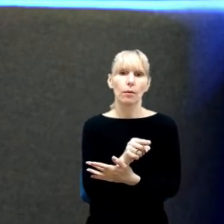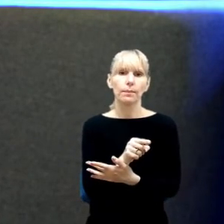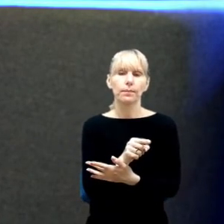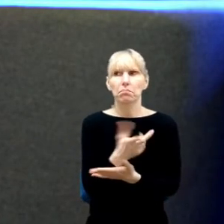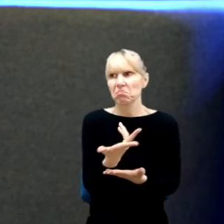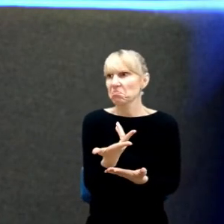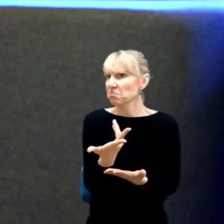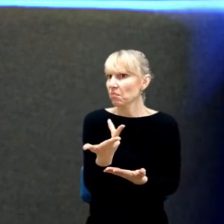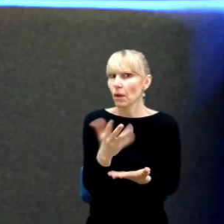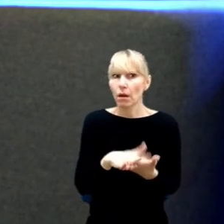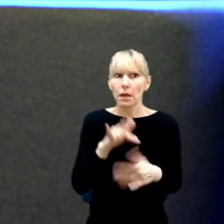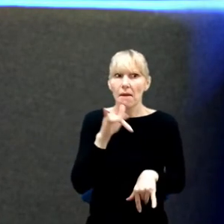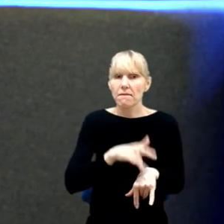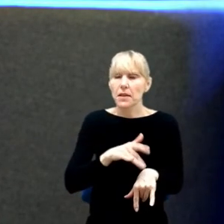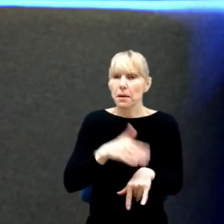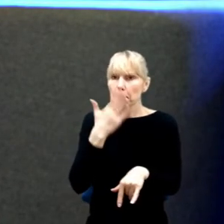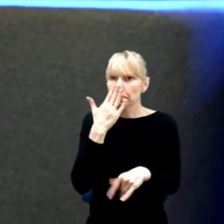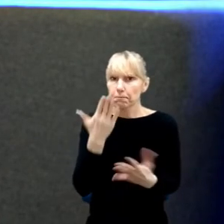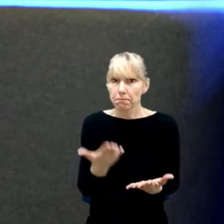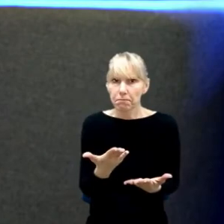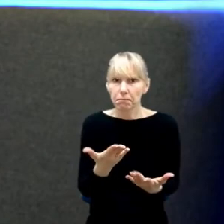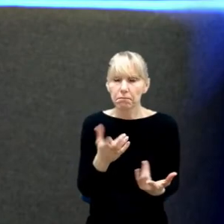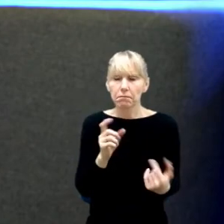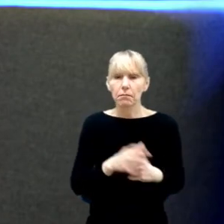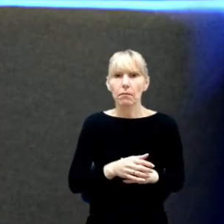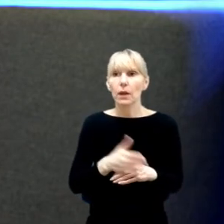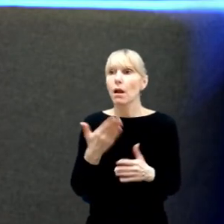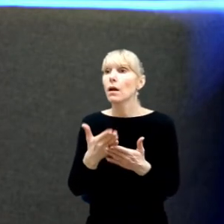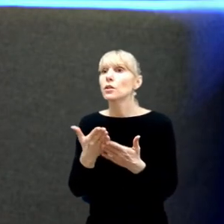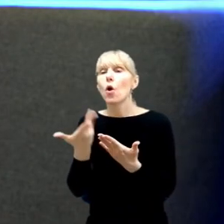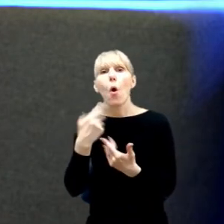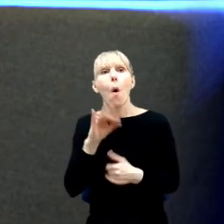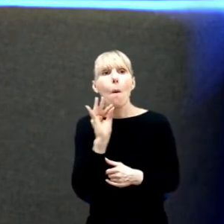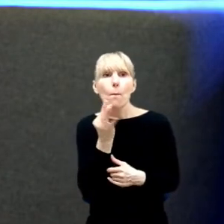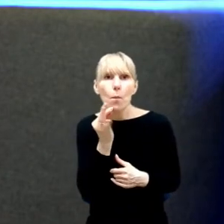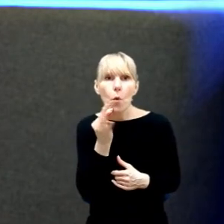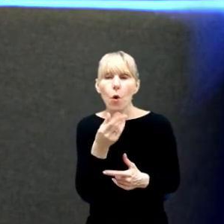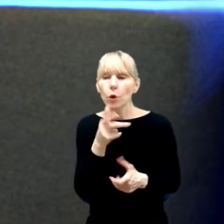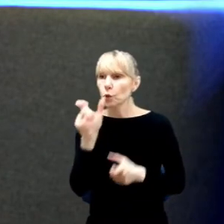Bo z tego samego powodu młodzi ludzie chcą emigrować, i z tego samego powodu chcą zostać.